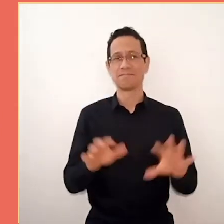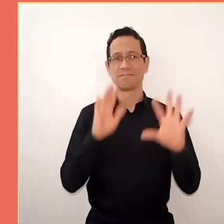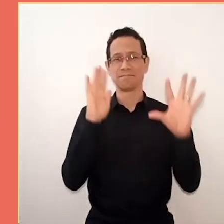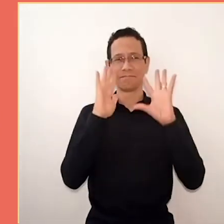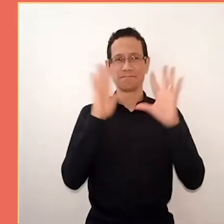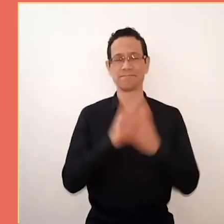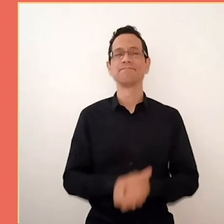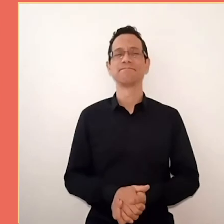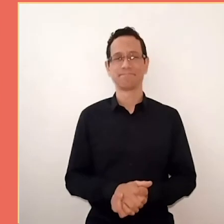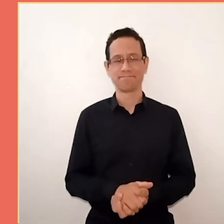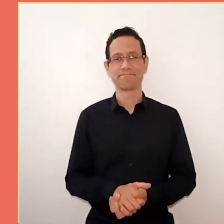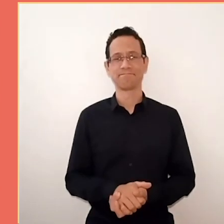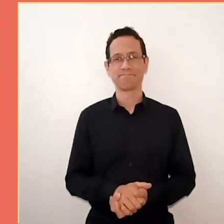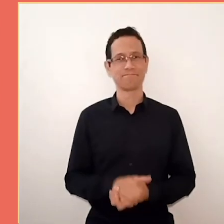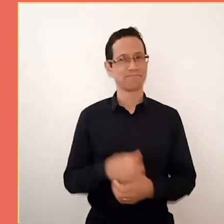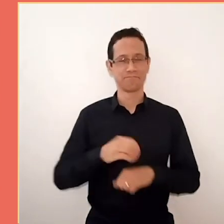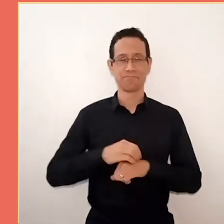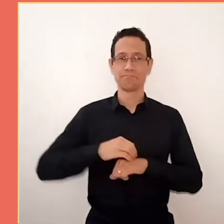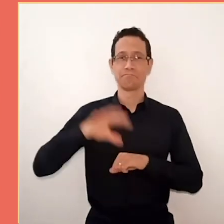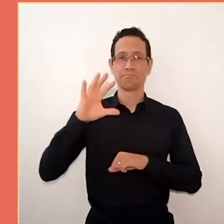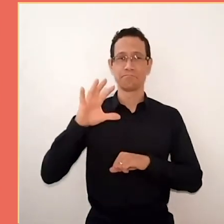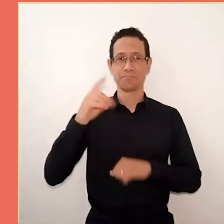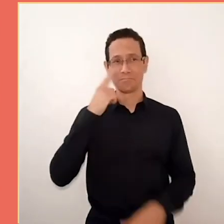uma mexida, pelo menos pra mim foi.